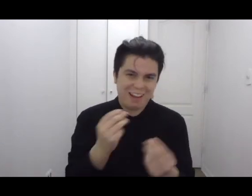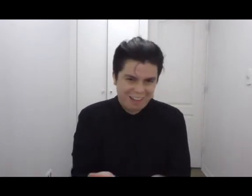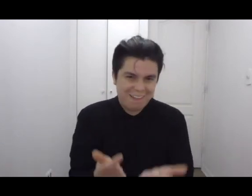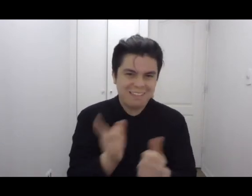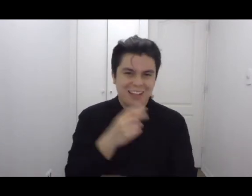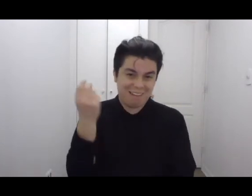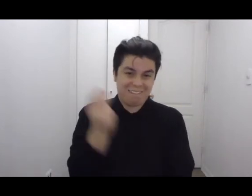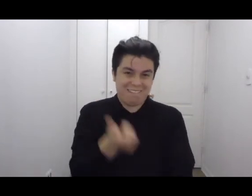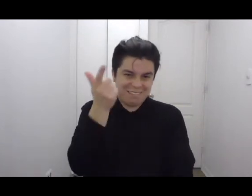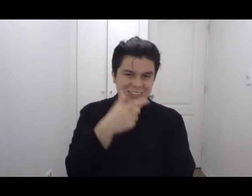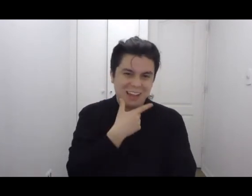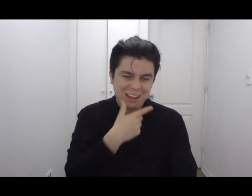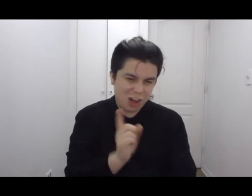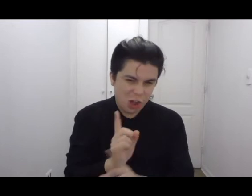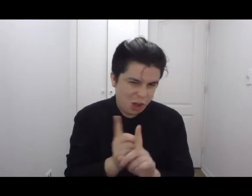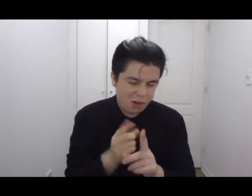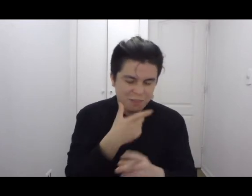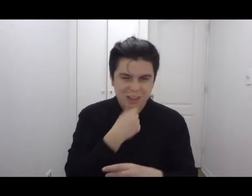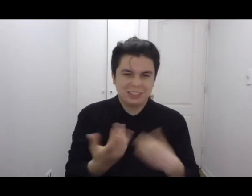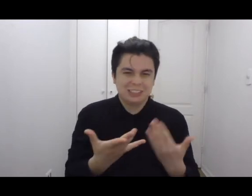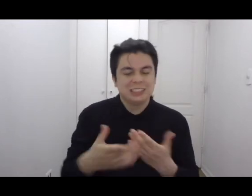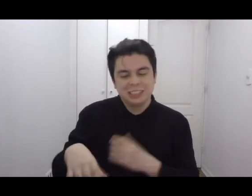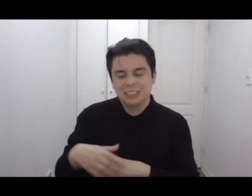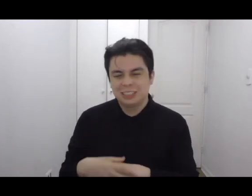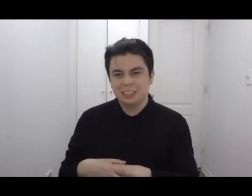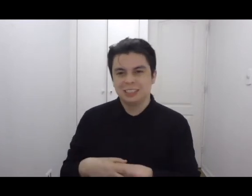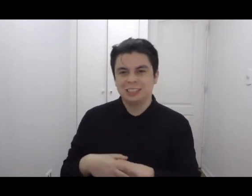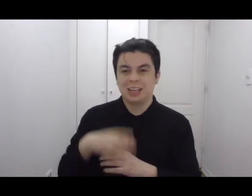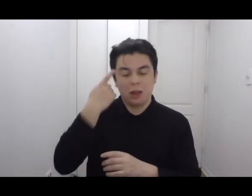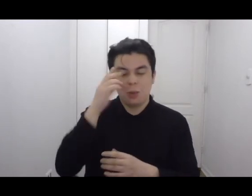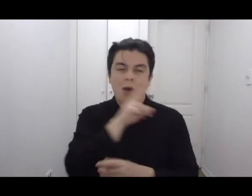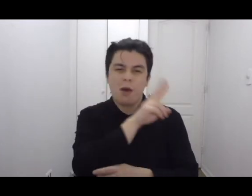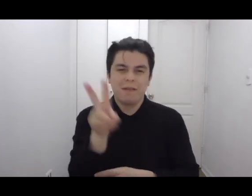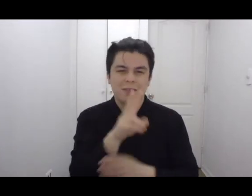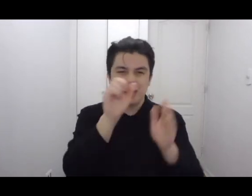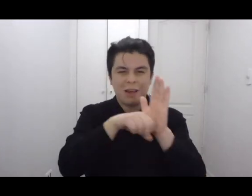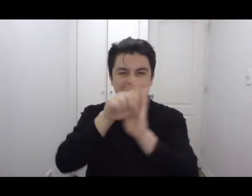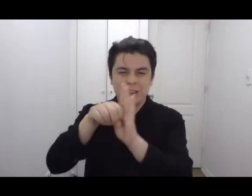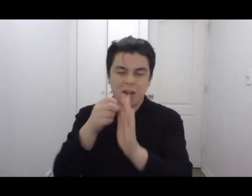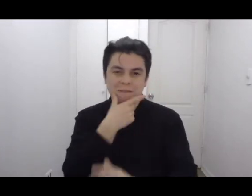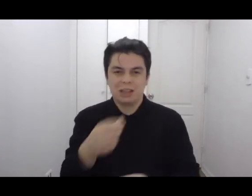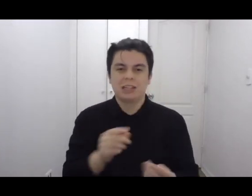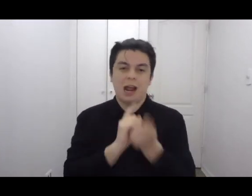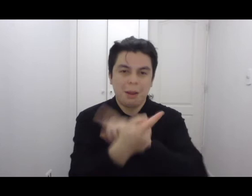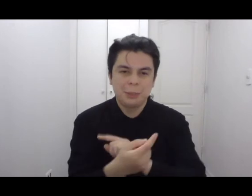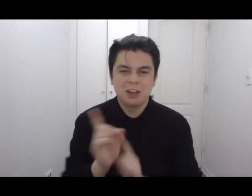tome el estrés y saquelo de su vida, escuché el programa de hoy si quieren contactarse